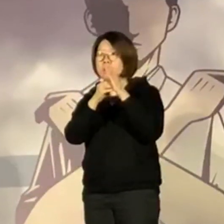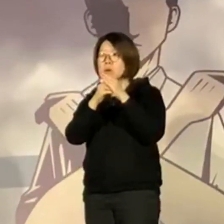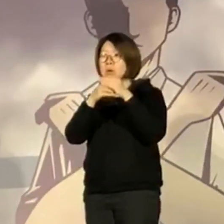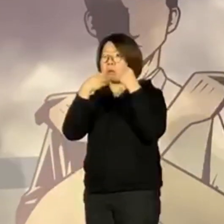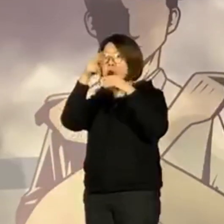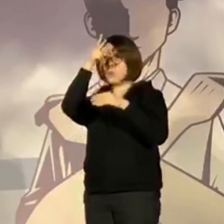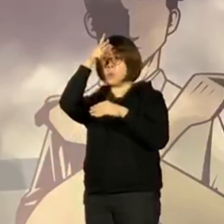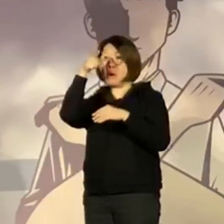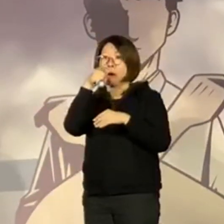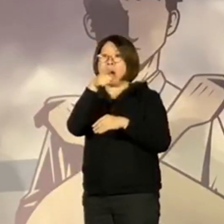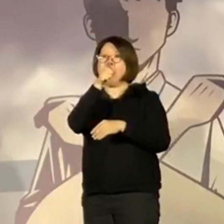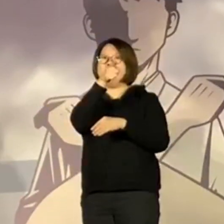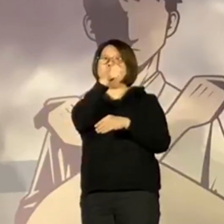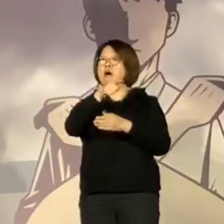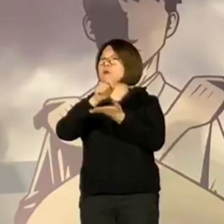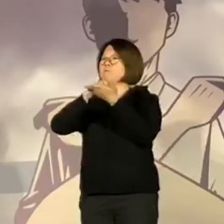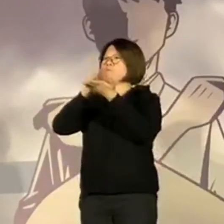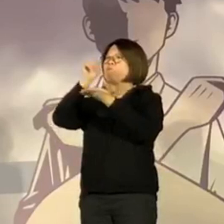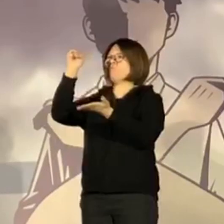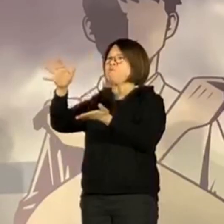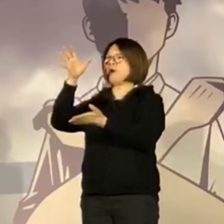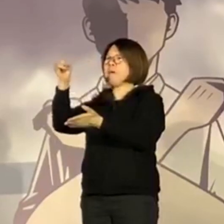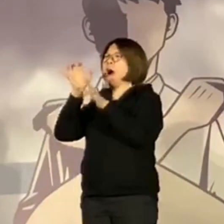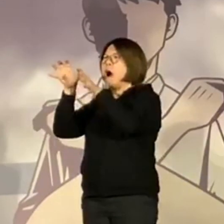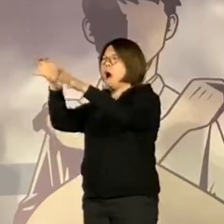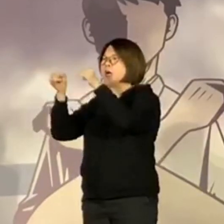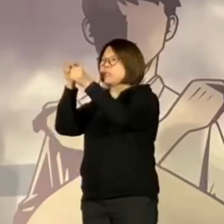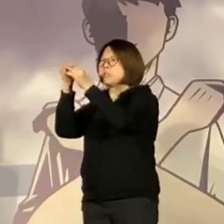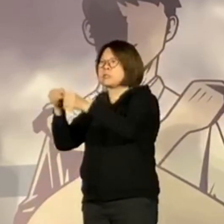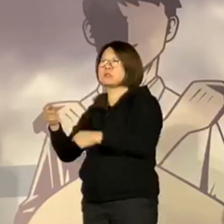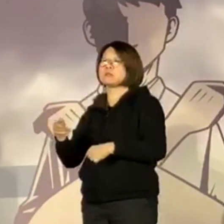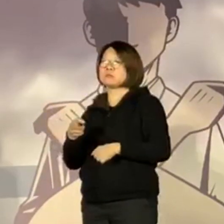所以我們一定要抗拒政府的白色恐怖